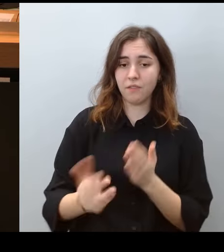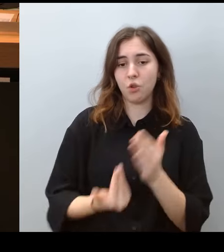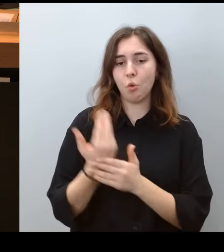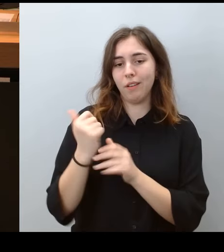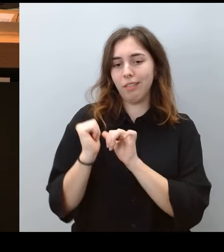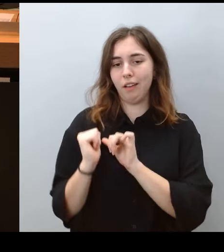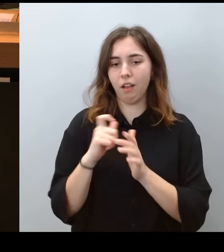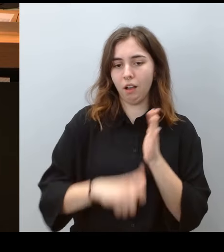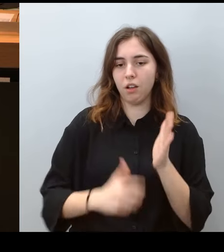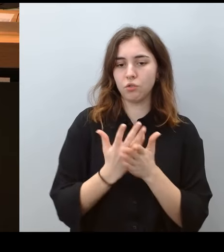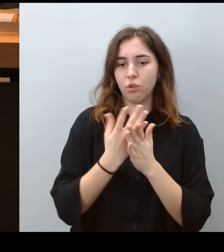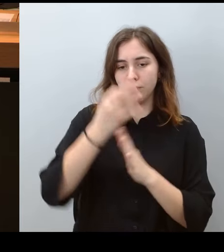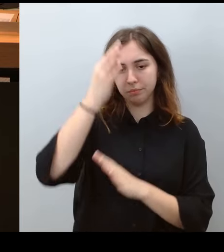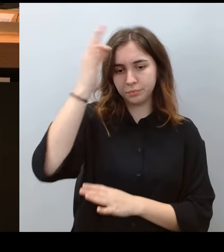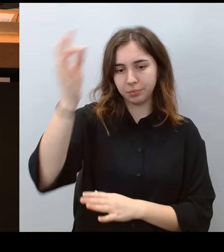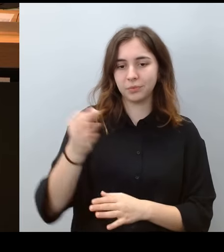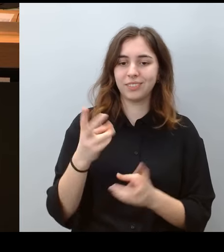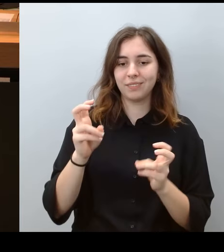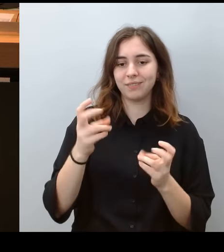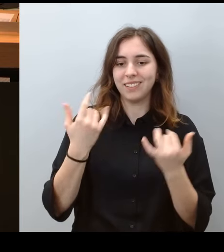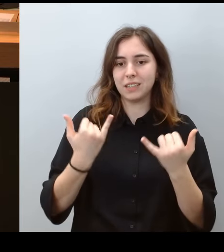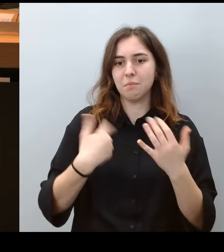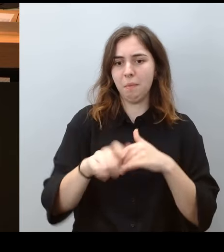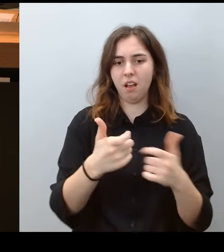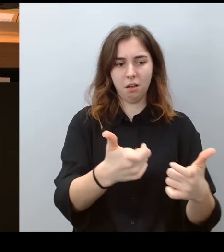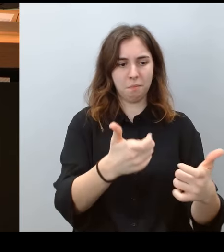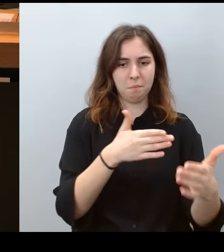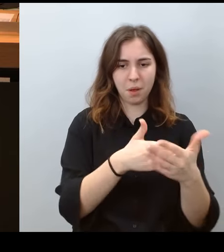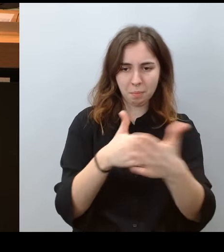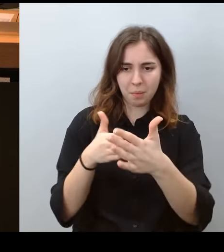Viele, insbesondere ältere Menschen, wurden von der BVG dazu